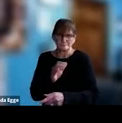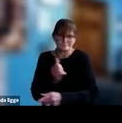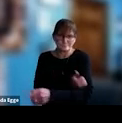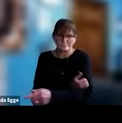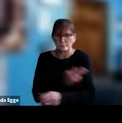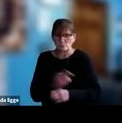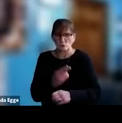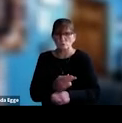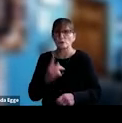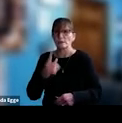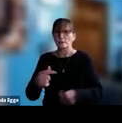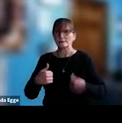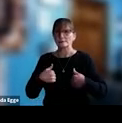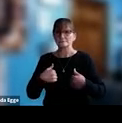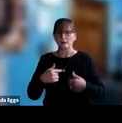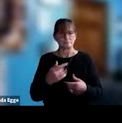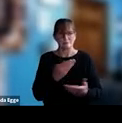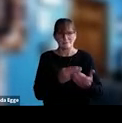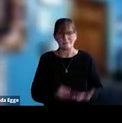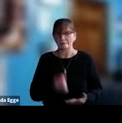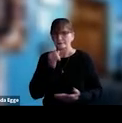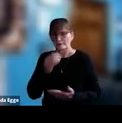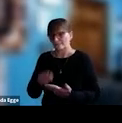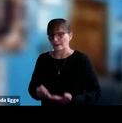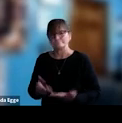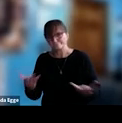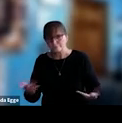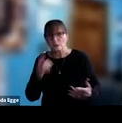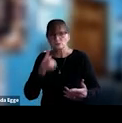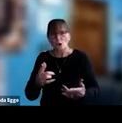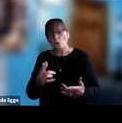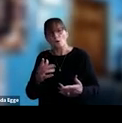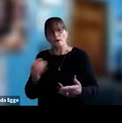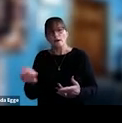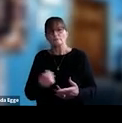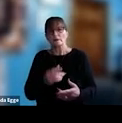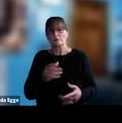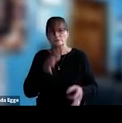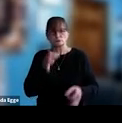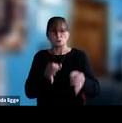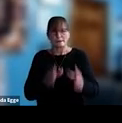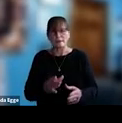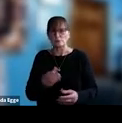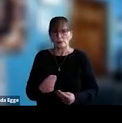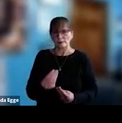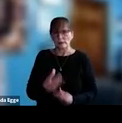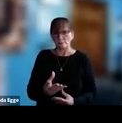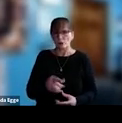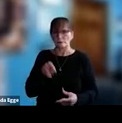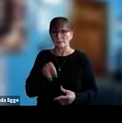pero yo escribí que no es material. Realmente lo estoy señalando a ese adjudicador, quiero que vean que este psiquiatra,